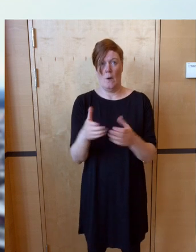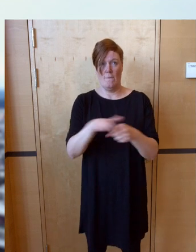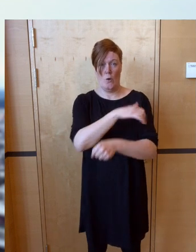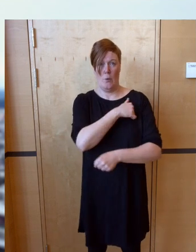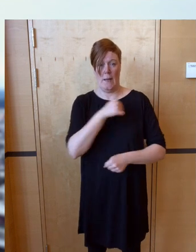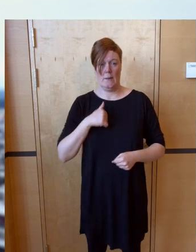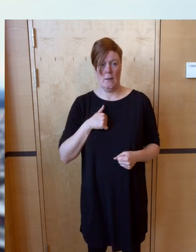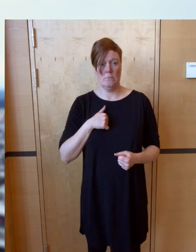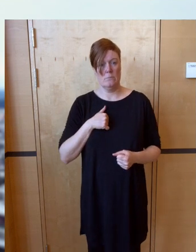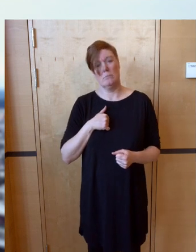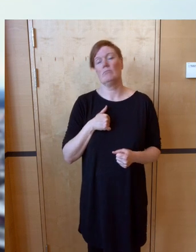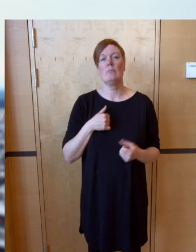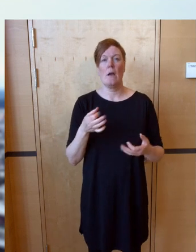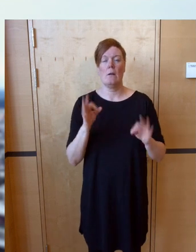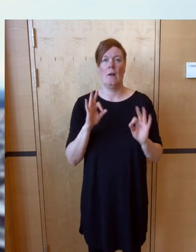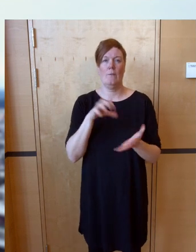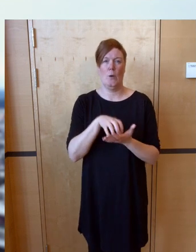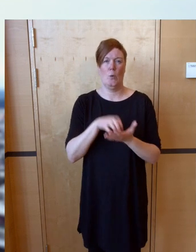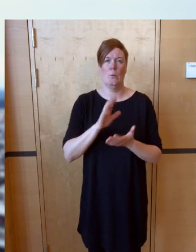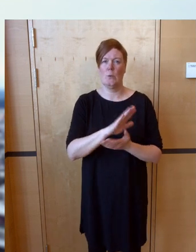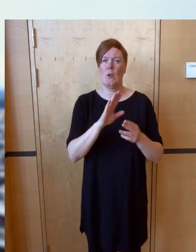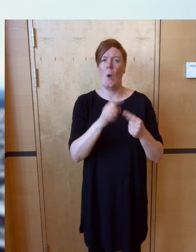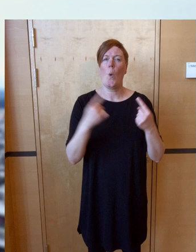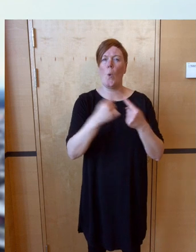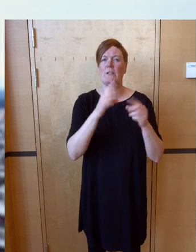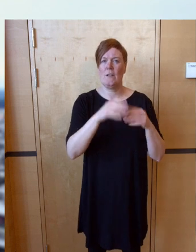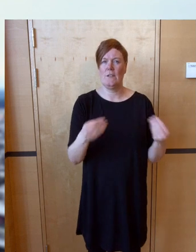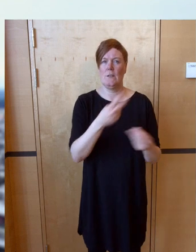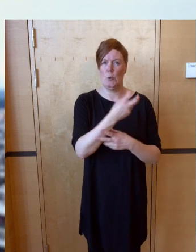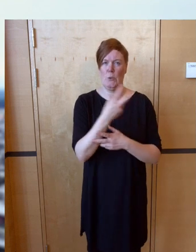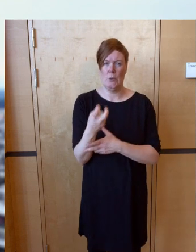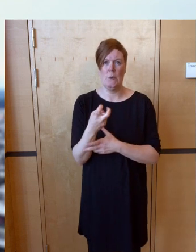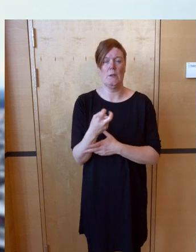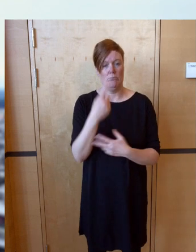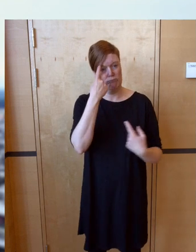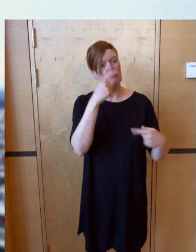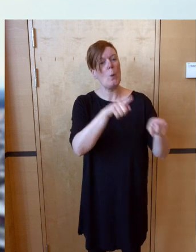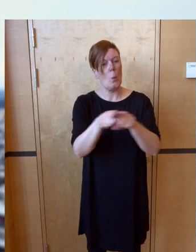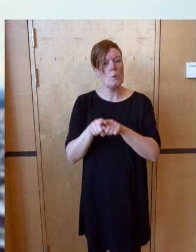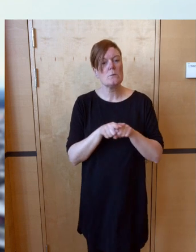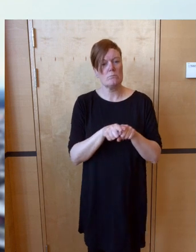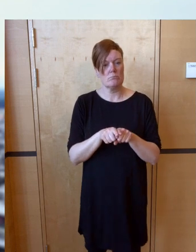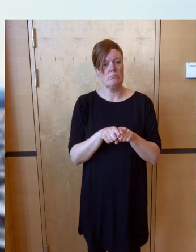Skellefteå kommuns årsredovisning för 2020 Godkänns bedömningen av god ekonomisk hushållning god